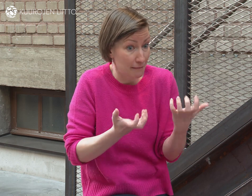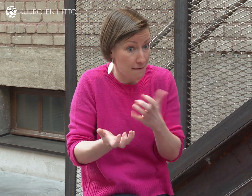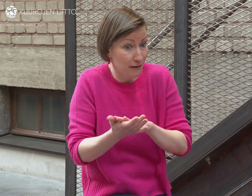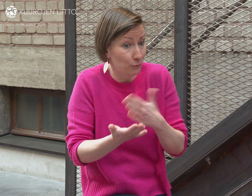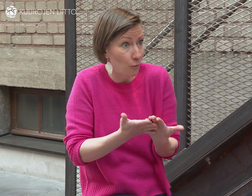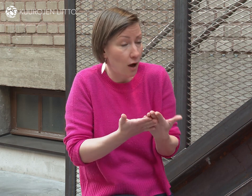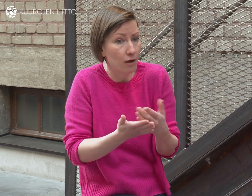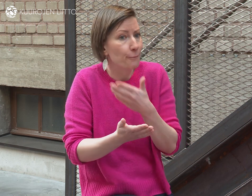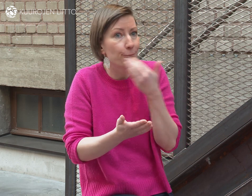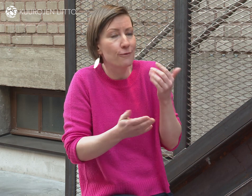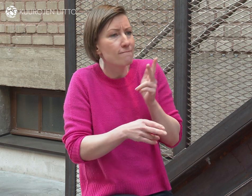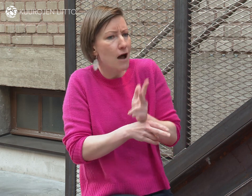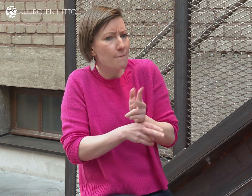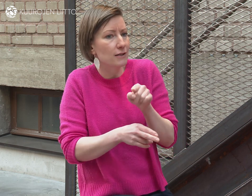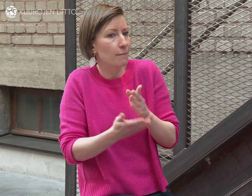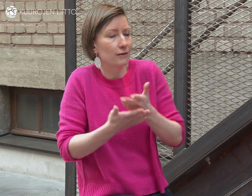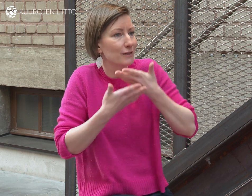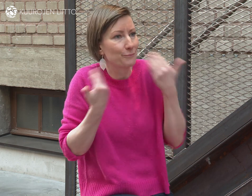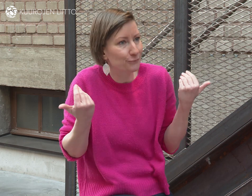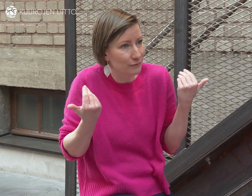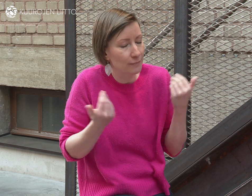jossa tarvitaan tulkkeja. Tähän ei valmistauduttu.